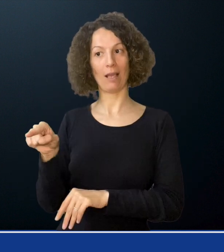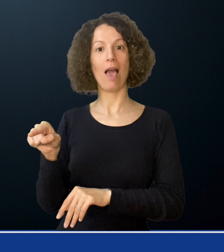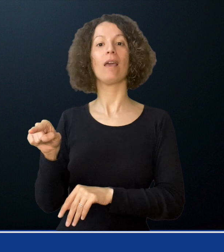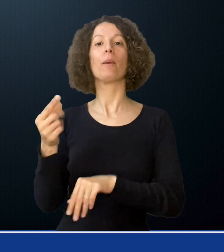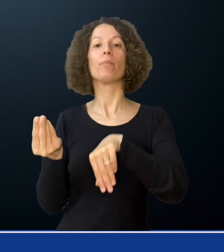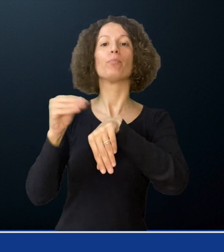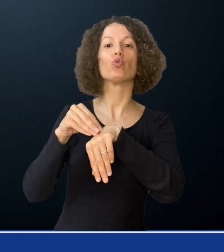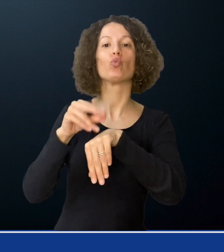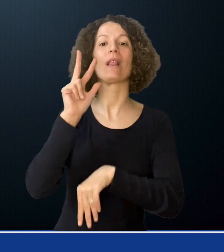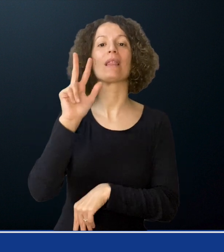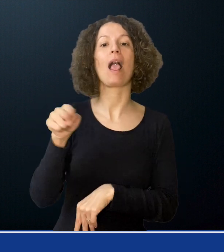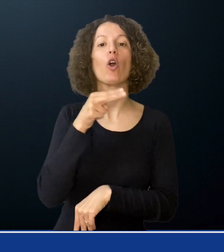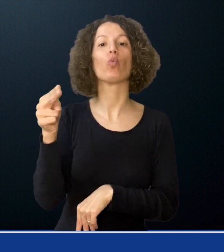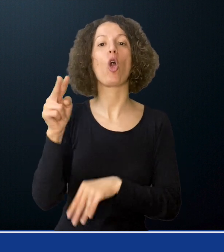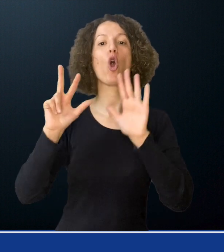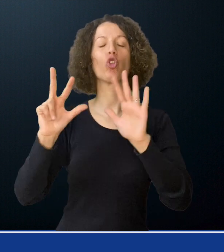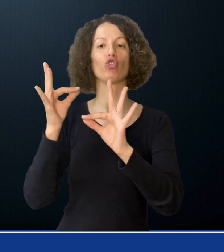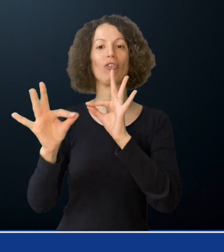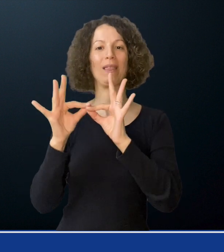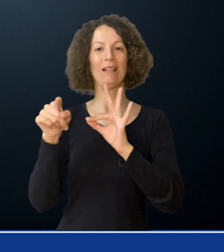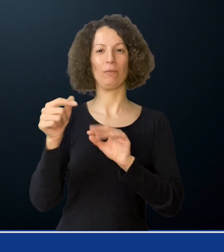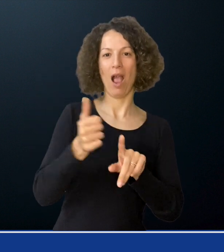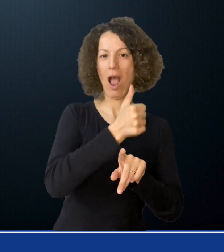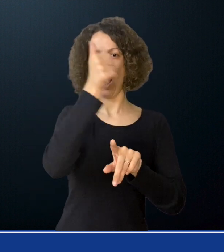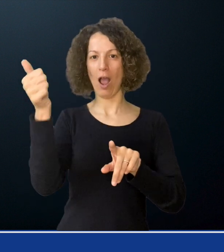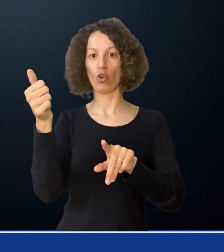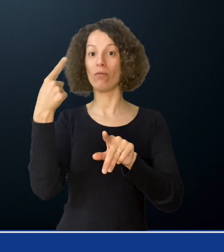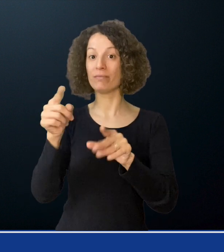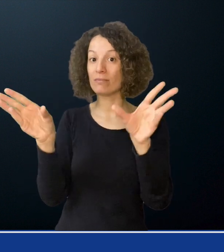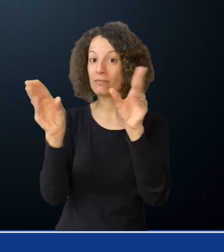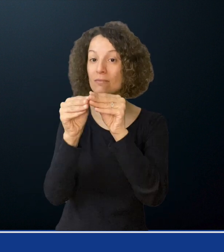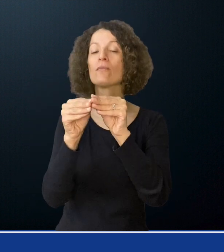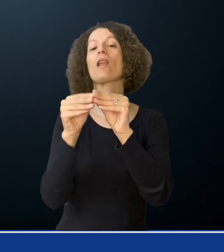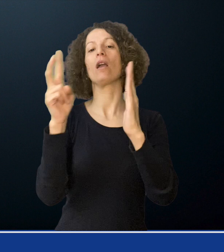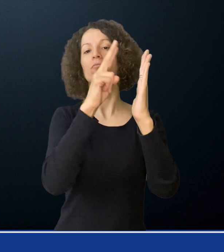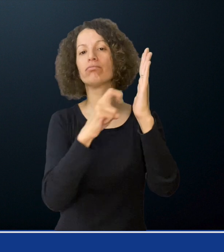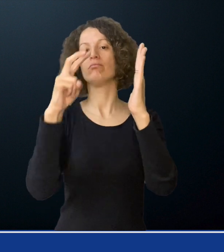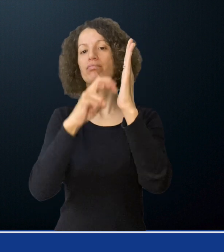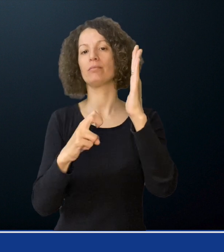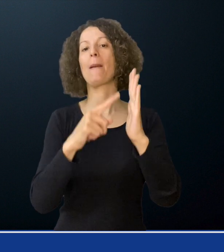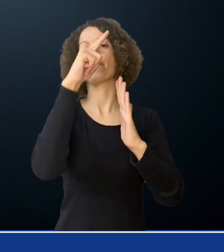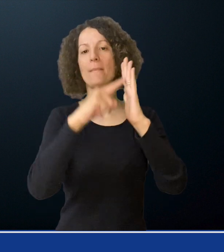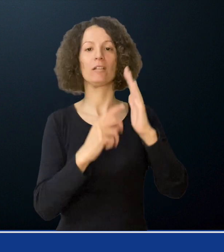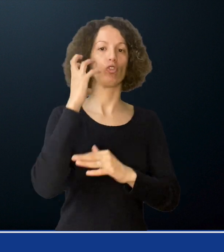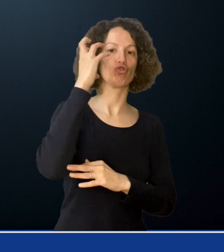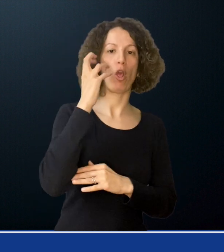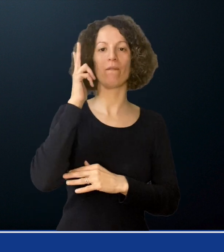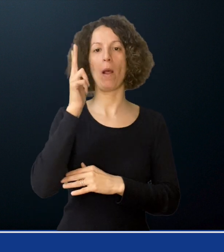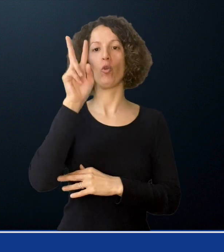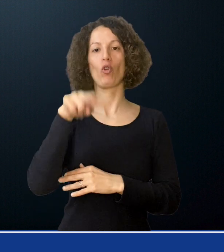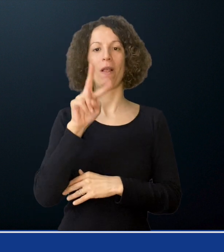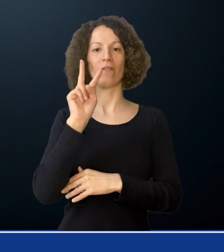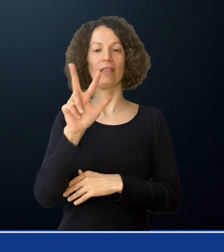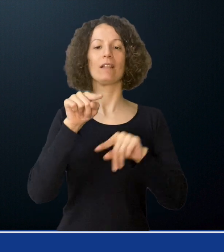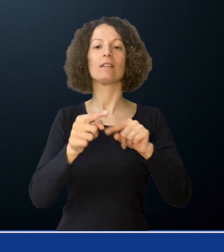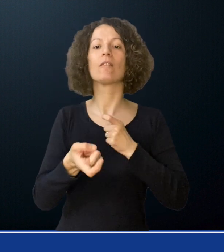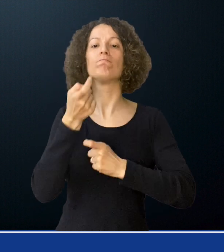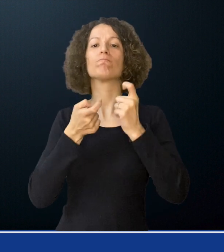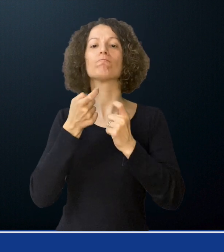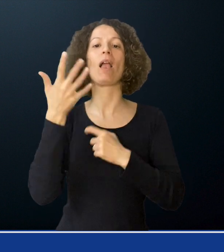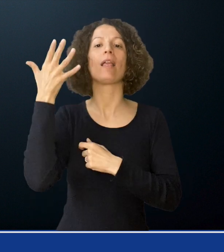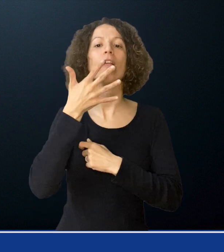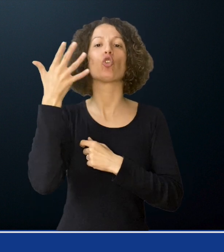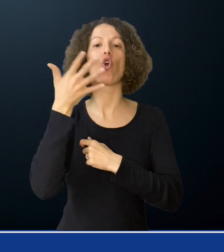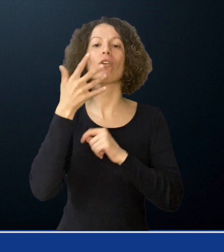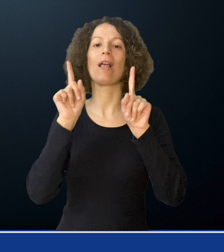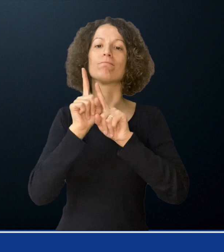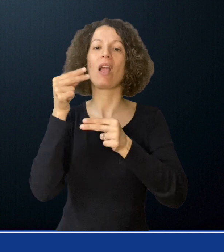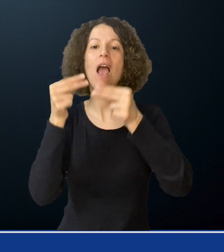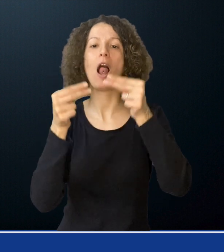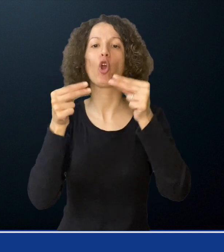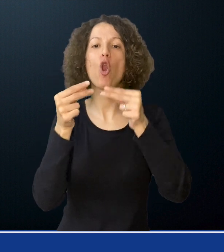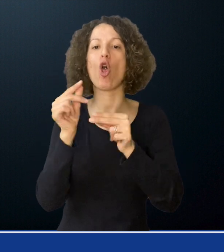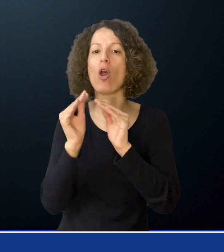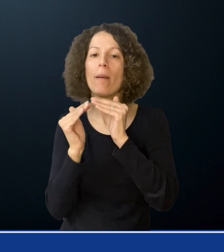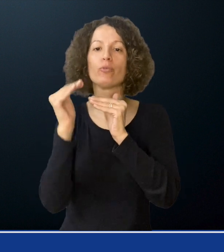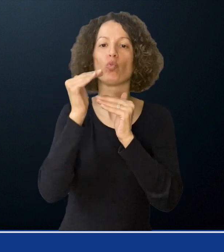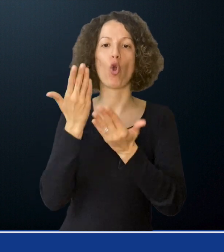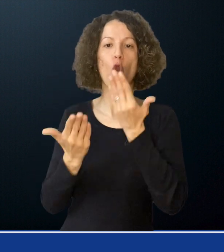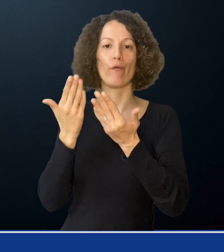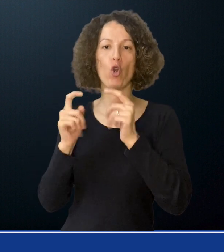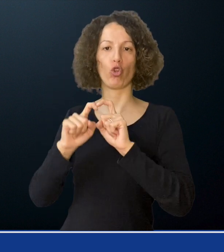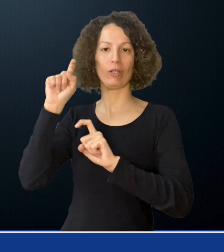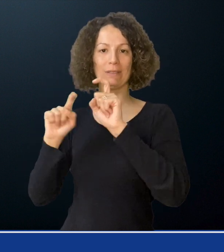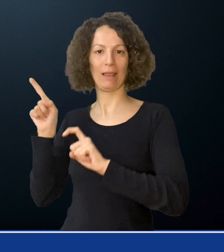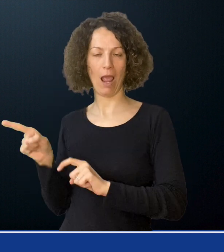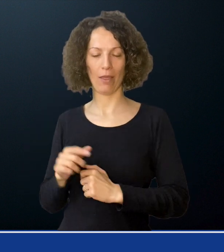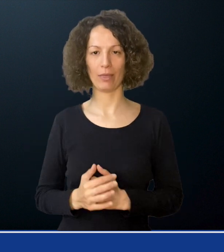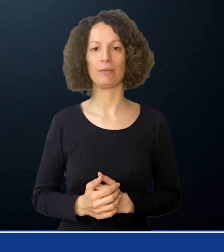Questo errore di calcolo sull’indennità di comunicazione ha generato a fine anno un recupero di Euro 3,08.